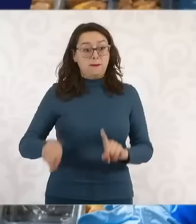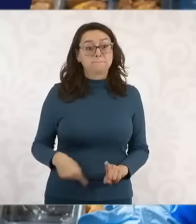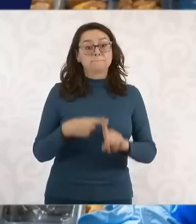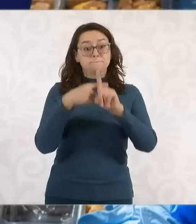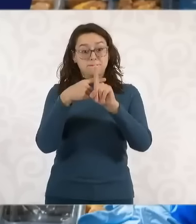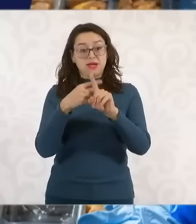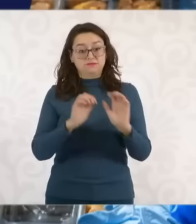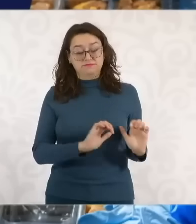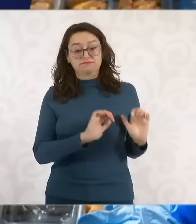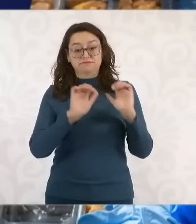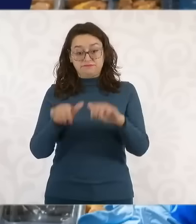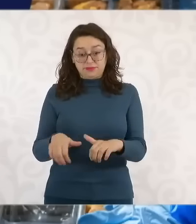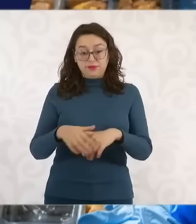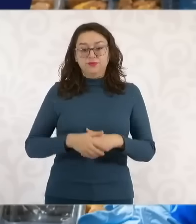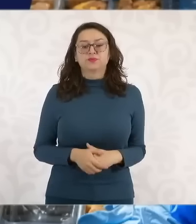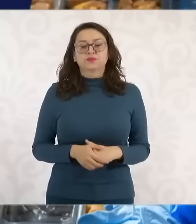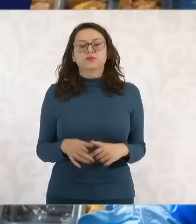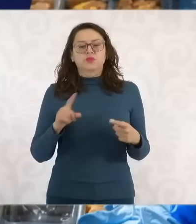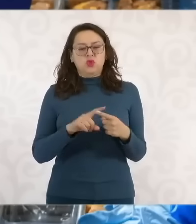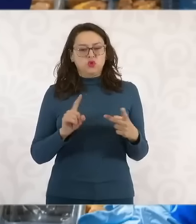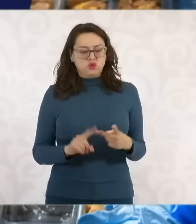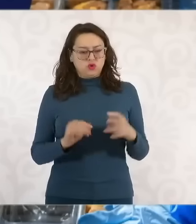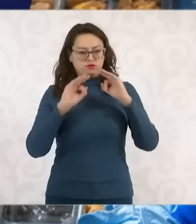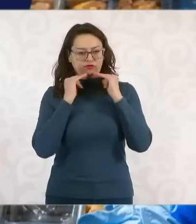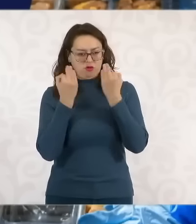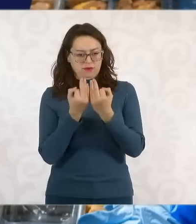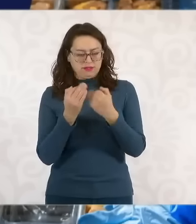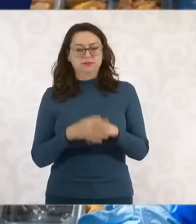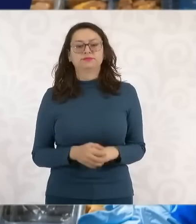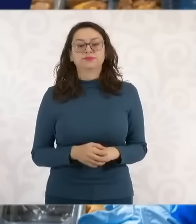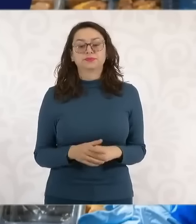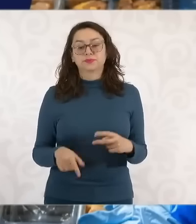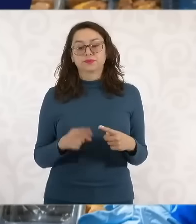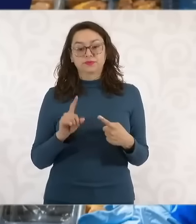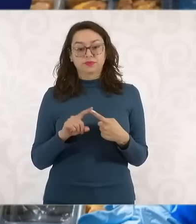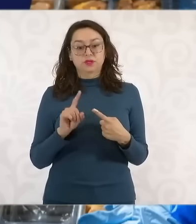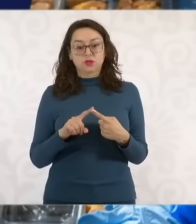tienen dos características. Primero, eh son empleos que llevan a las comunidades rurales,